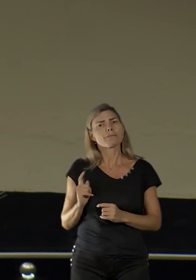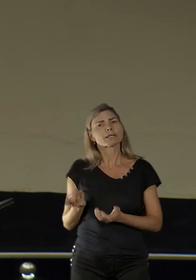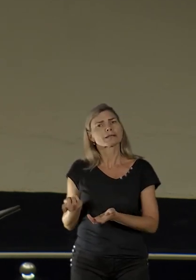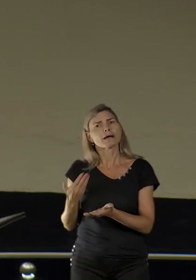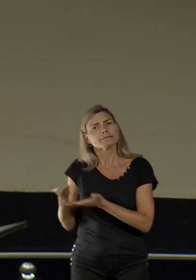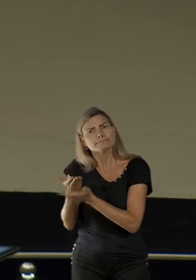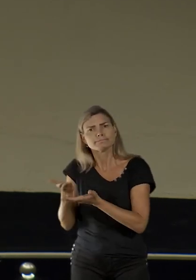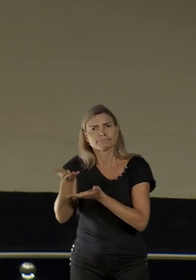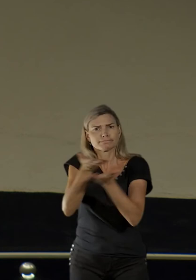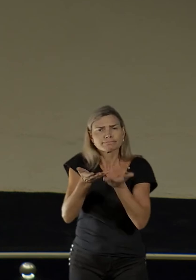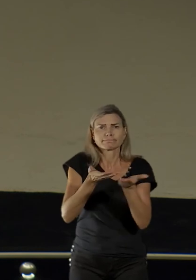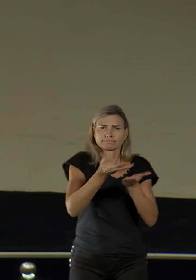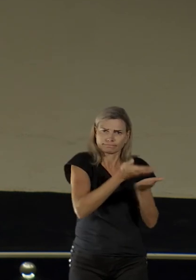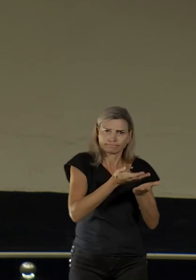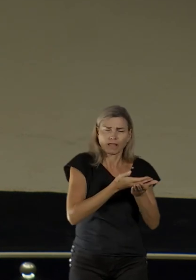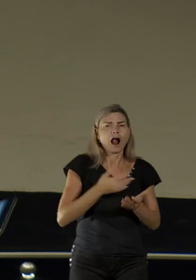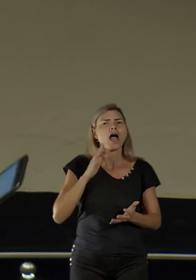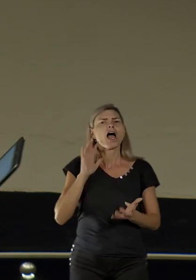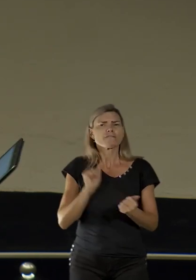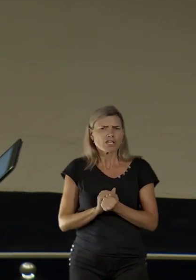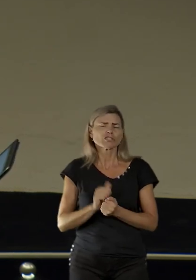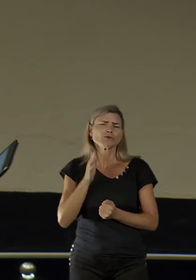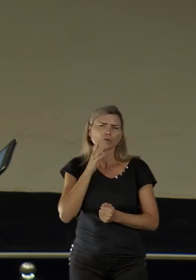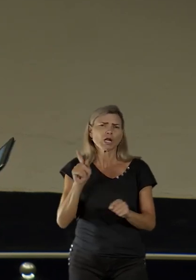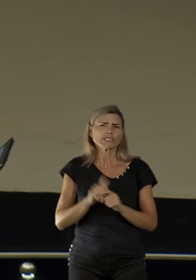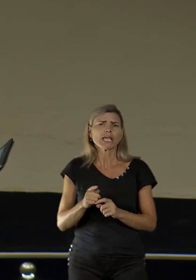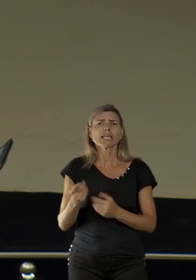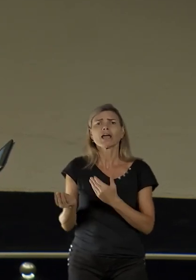skončí v koši jako v roce 2018." Tak referendum v každé lokalitě,